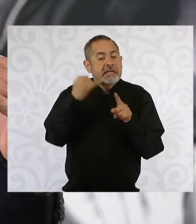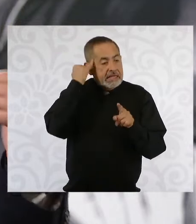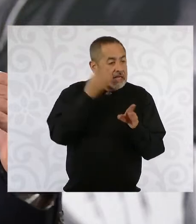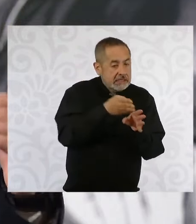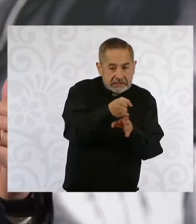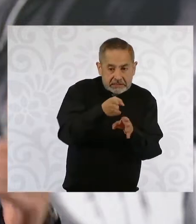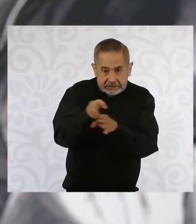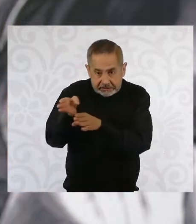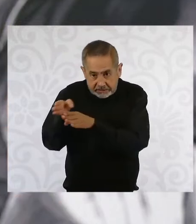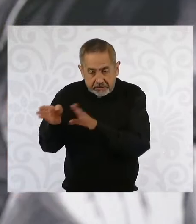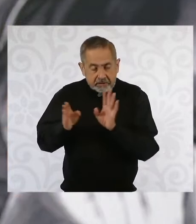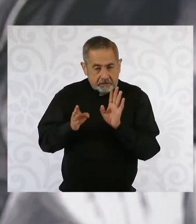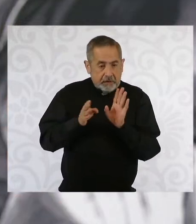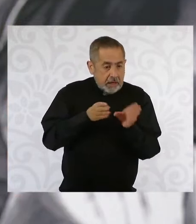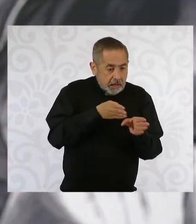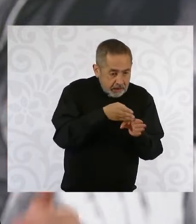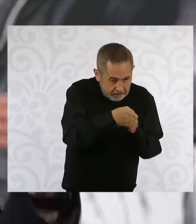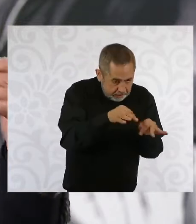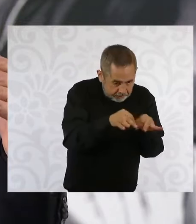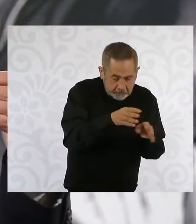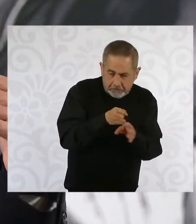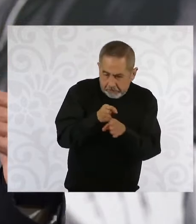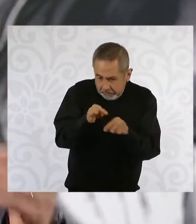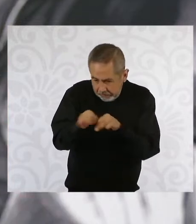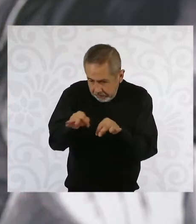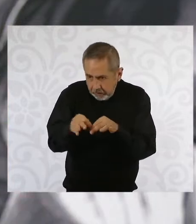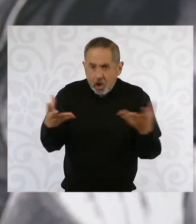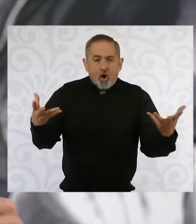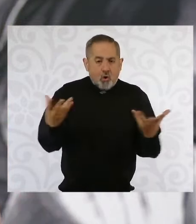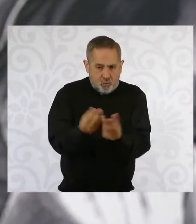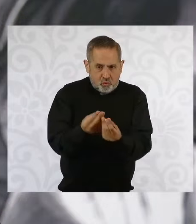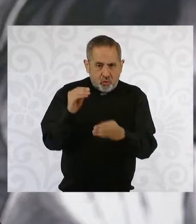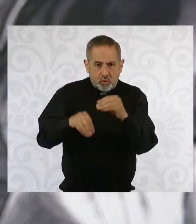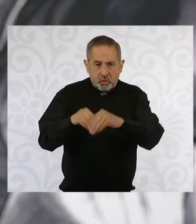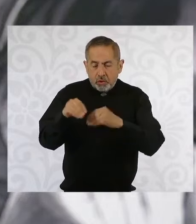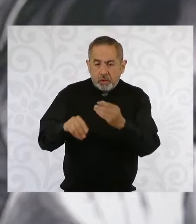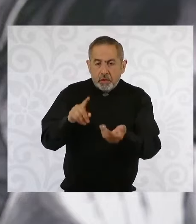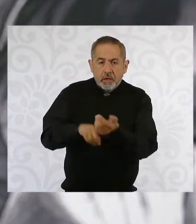eje de trabajo Tiene participantes de la iniciativa privada ya sea título personal